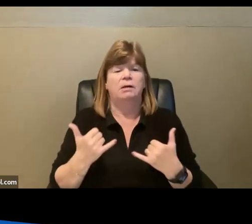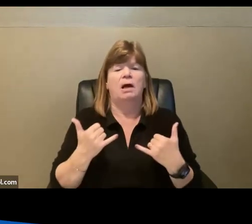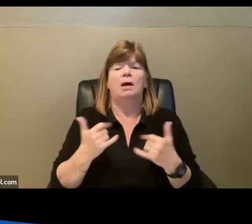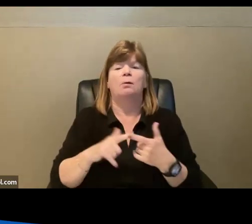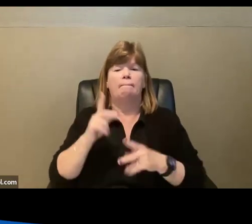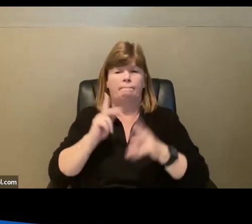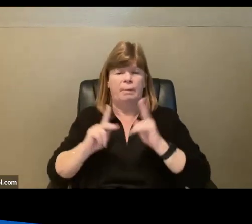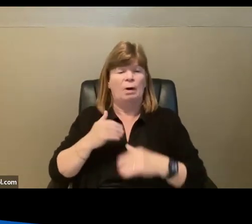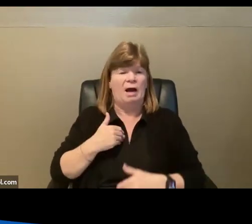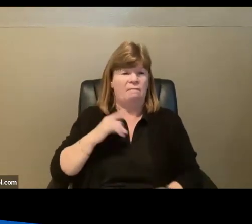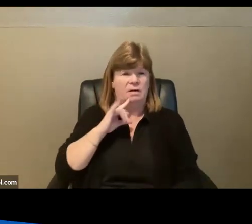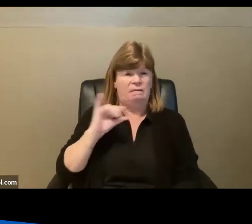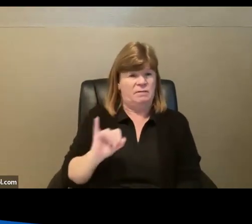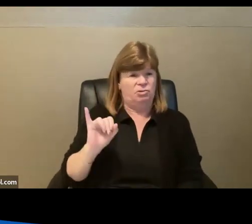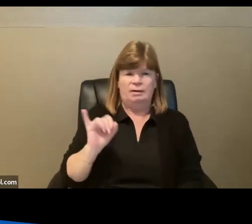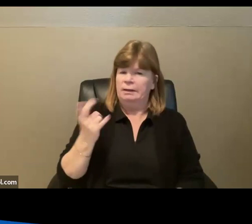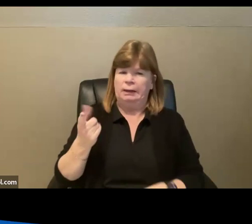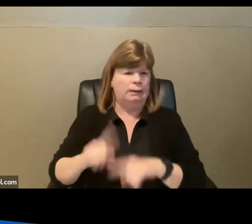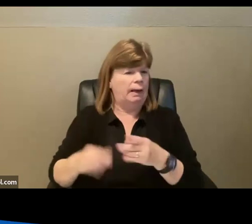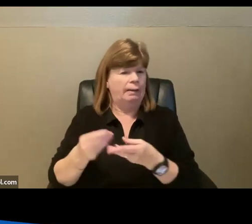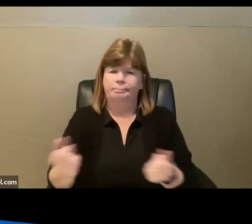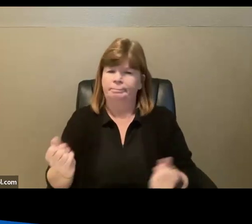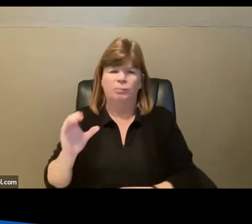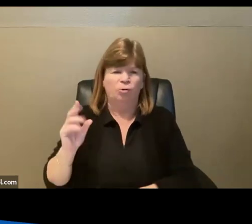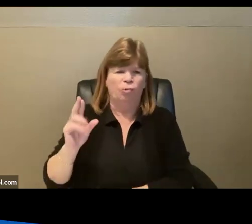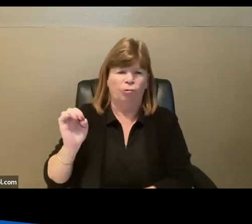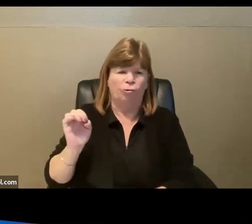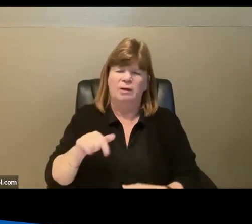tiene una infección que no se puede curar, todo esto es experimental.